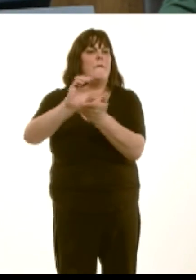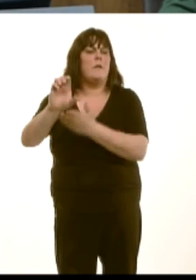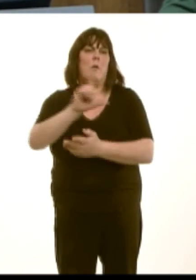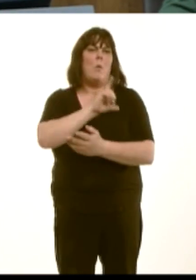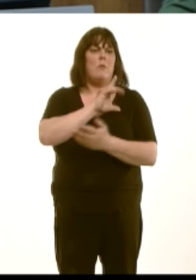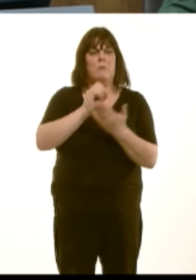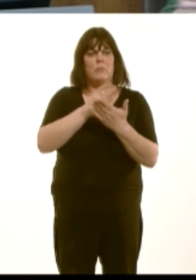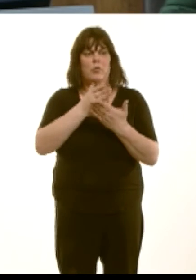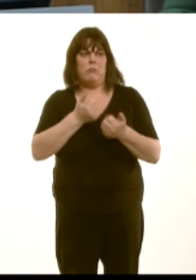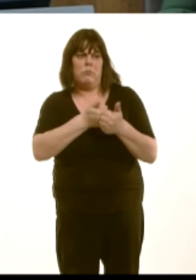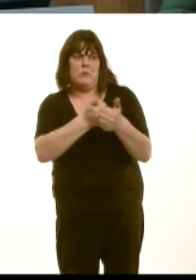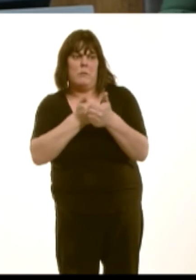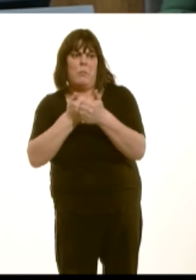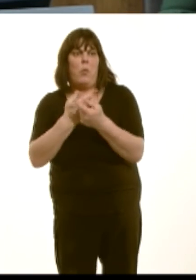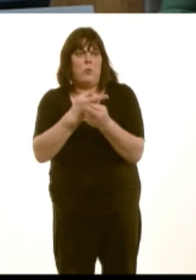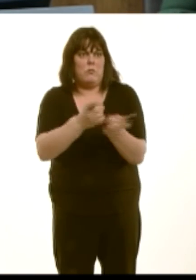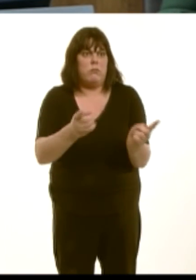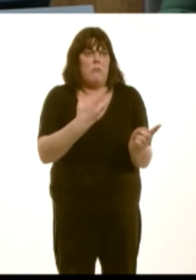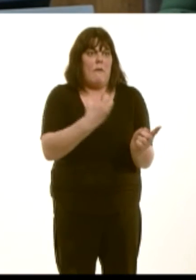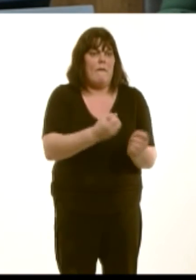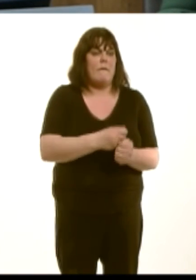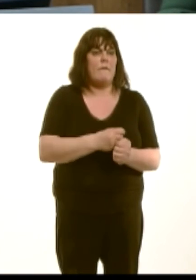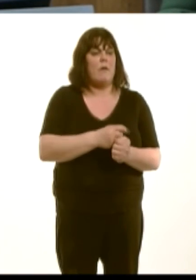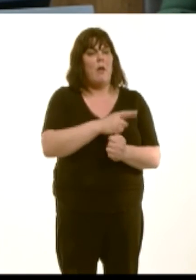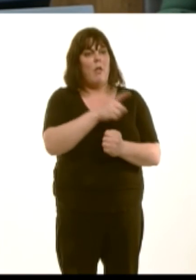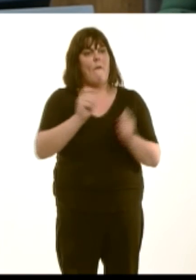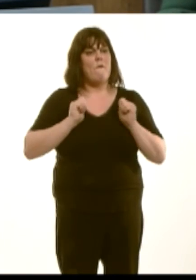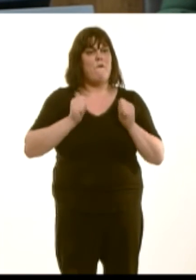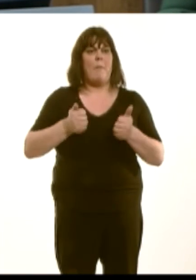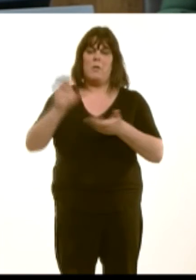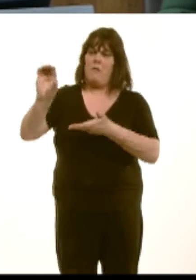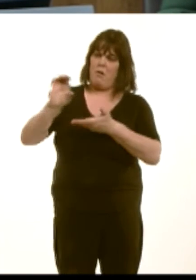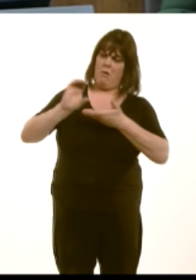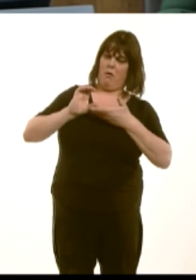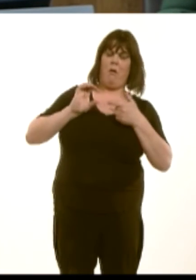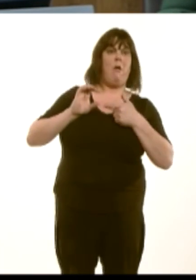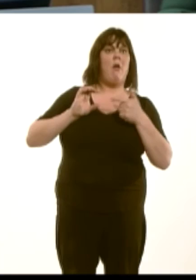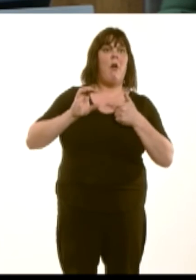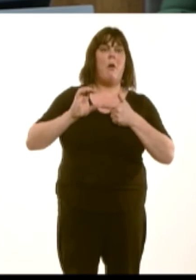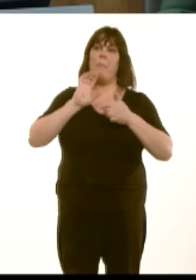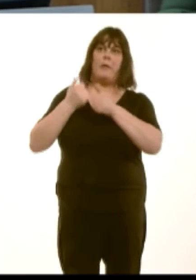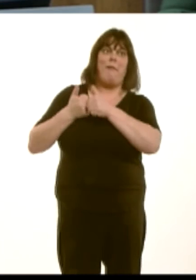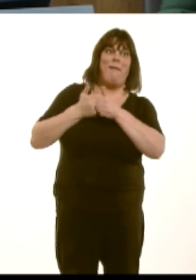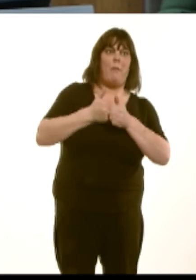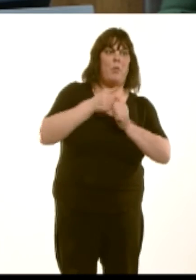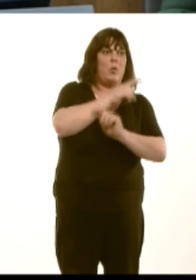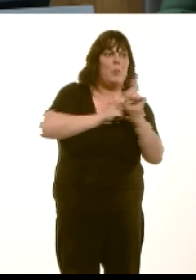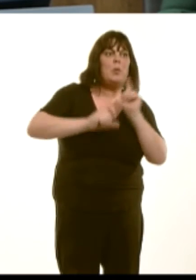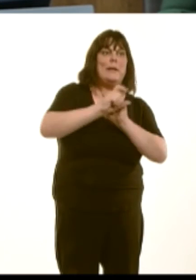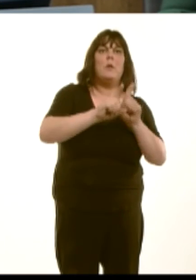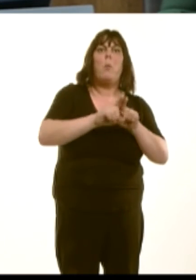efallai, ond maeír arian yn mynd mewn i gefn gwlad, ac mae hynnyín rhywbeth rydym yn ei